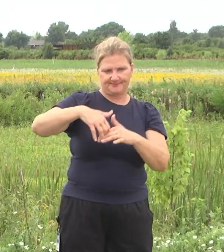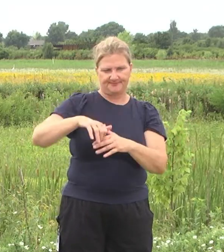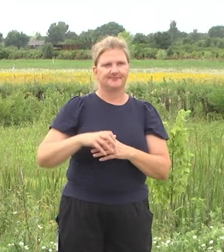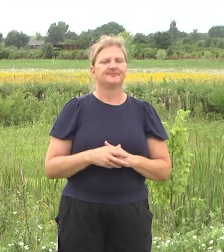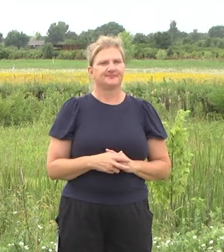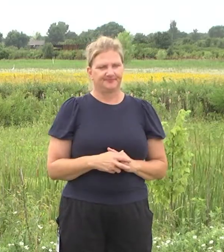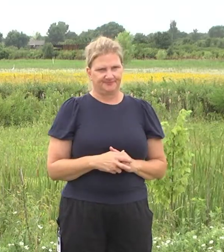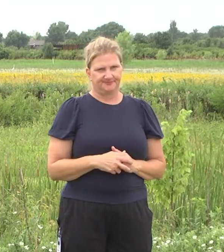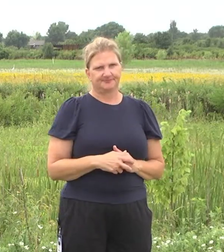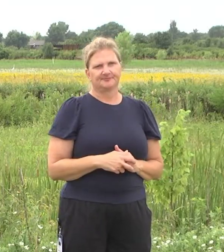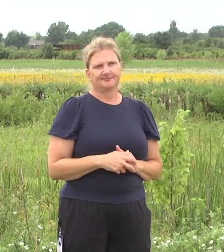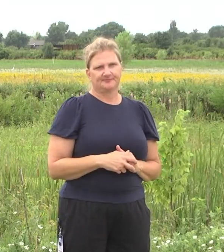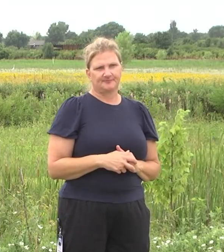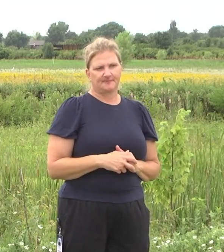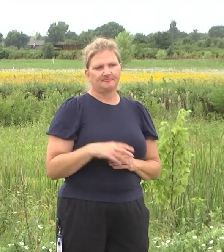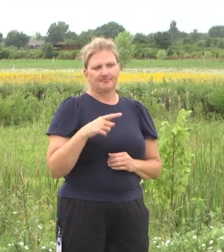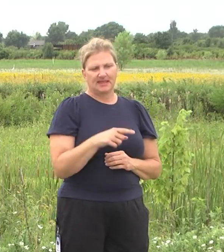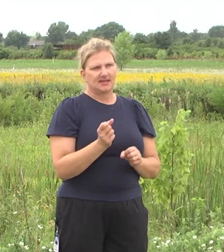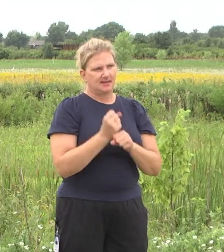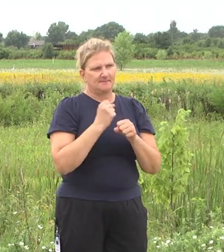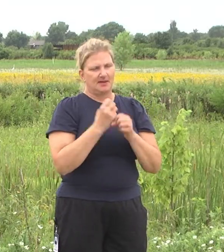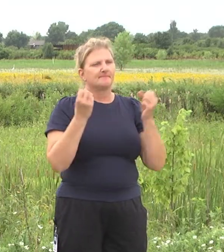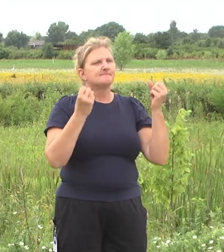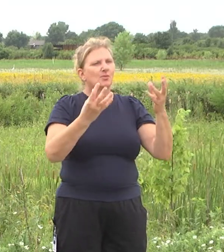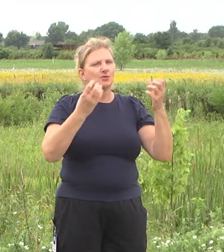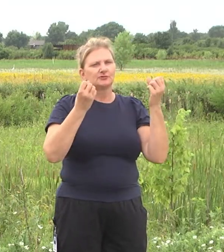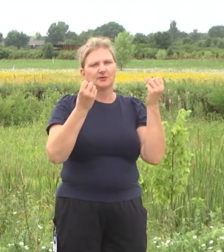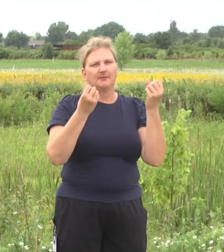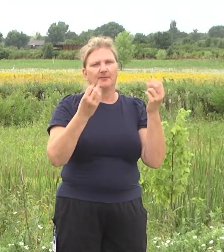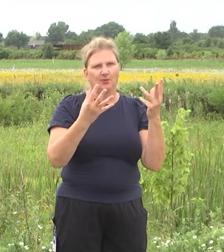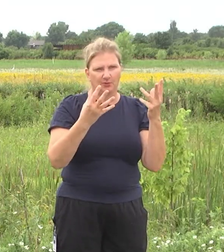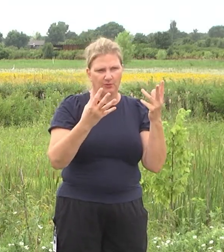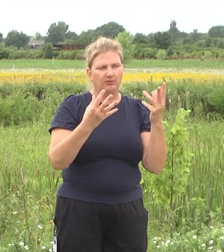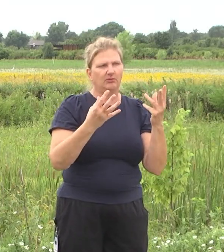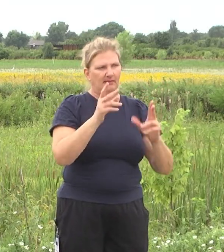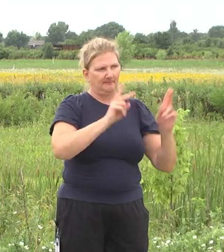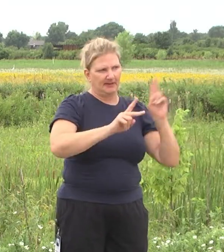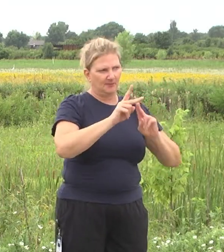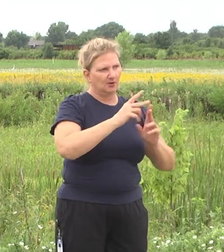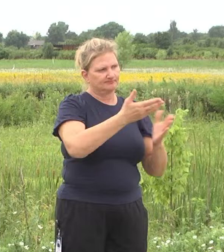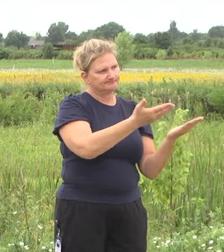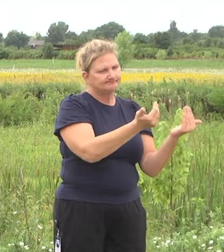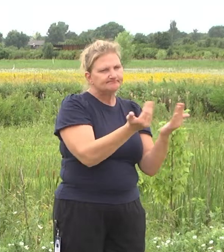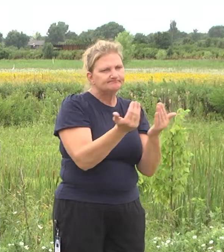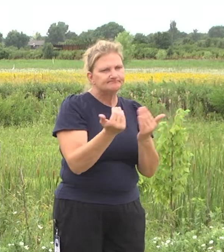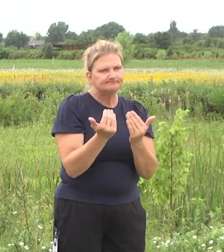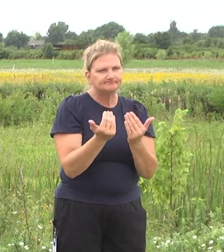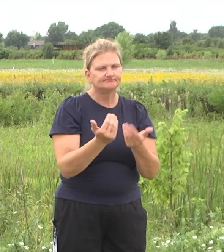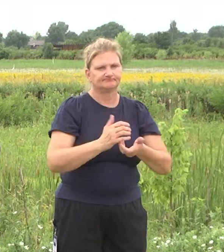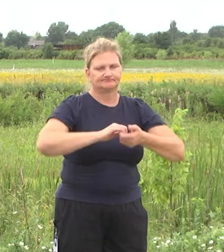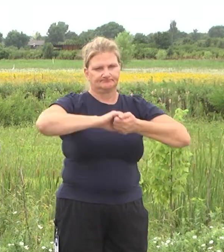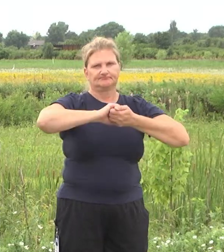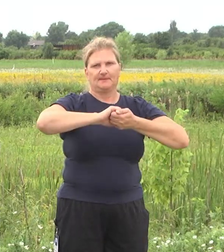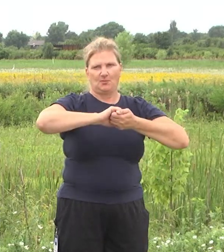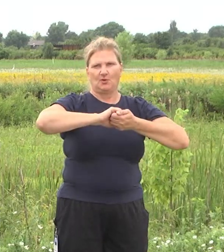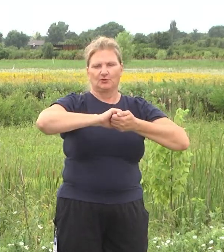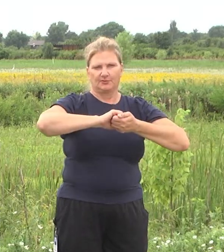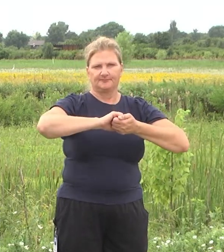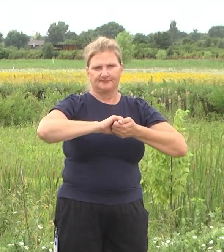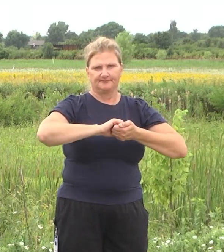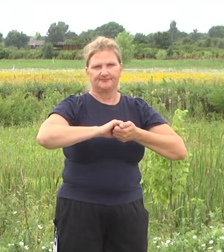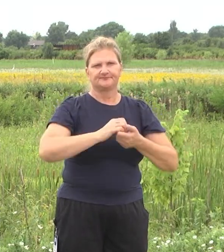grupos de constituyentes con diversas prioridades para lograrlo. También quiero mencionar a